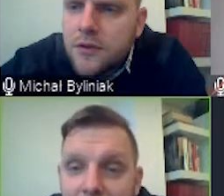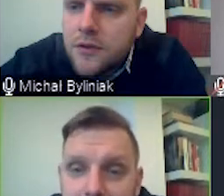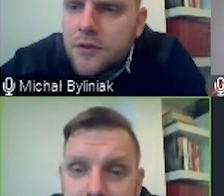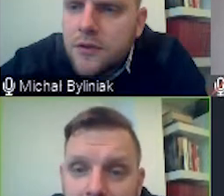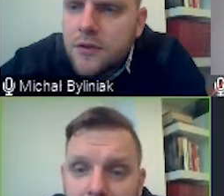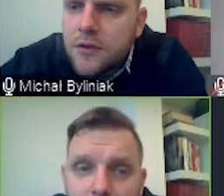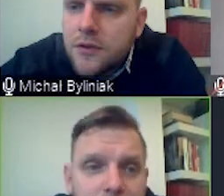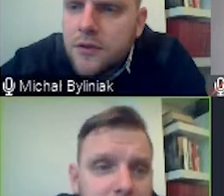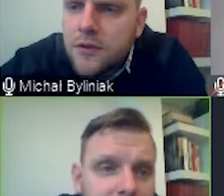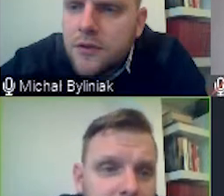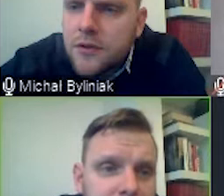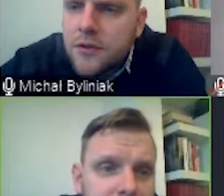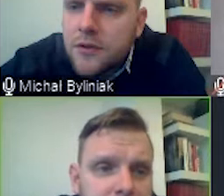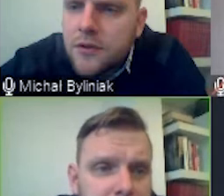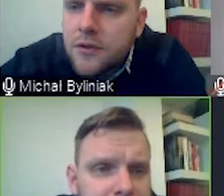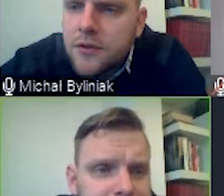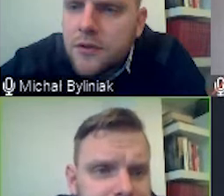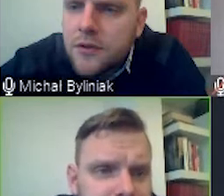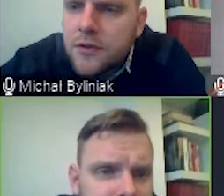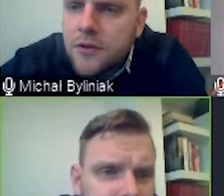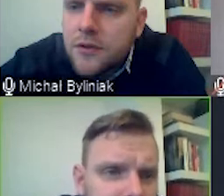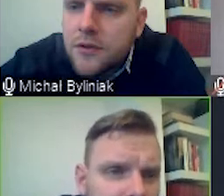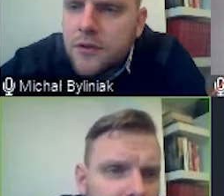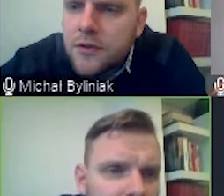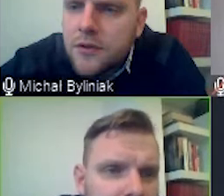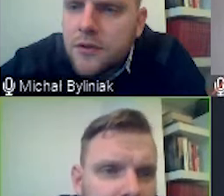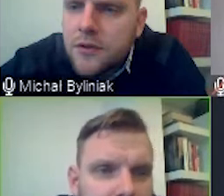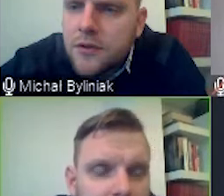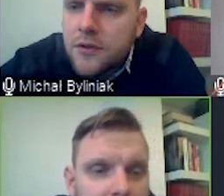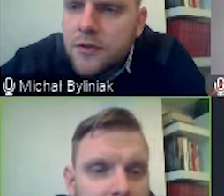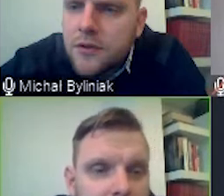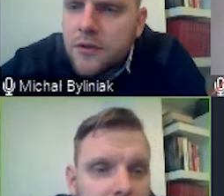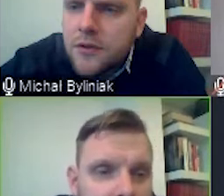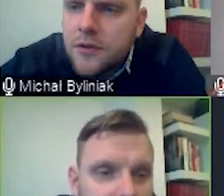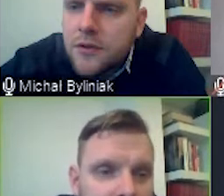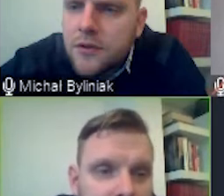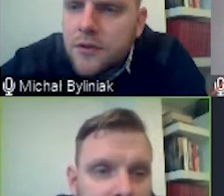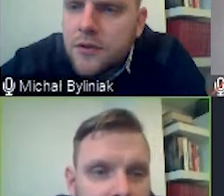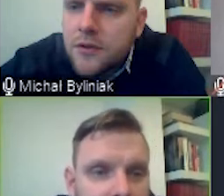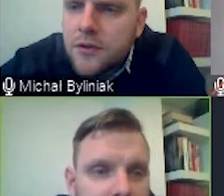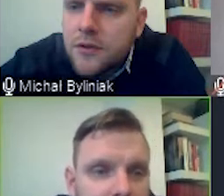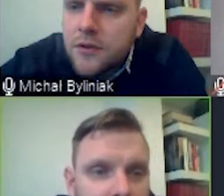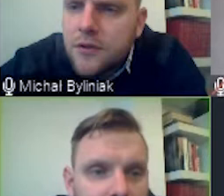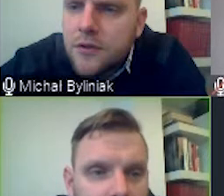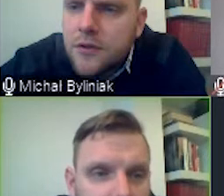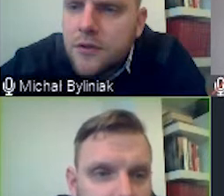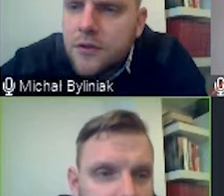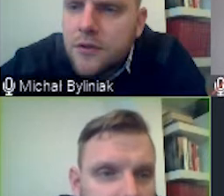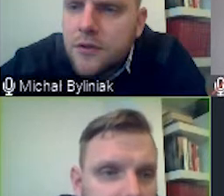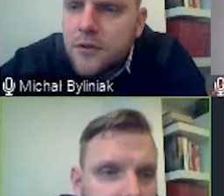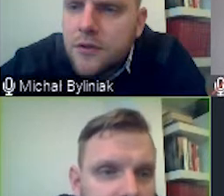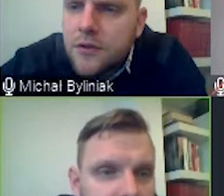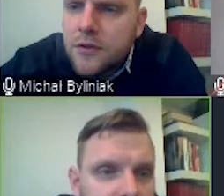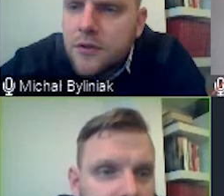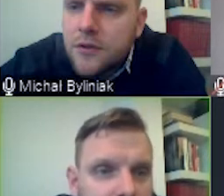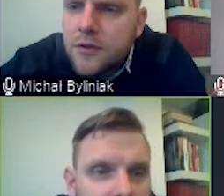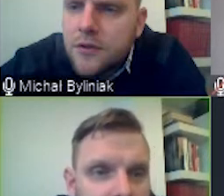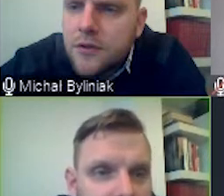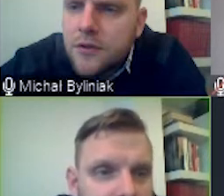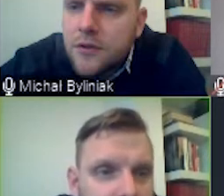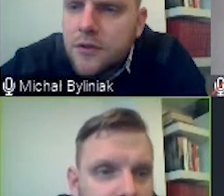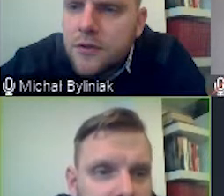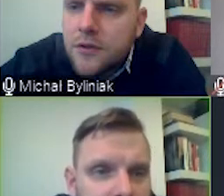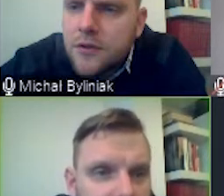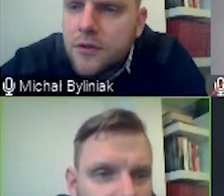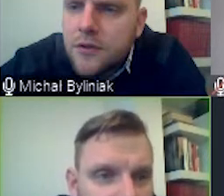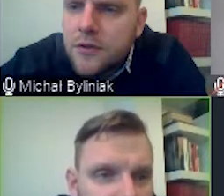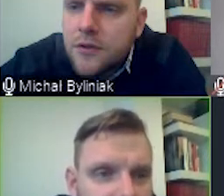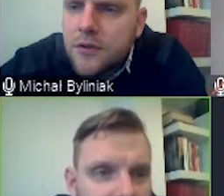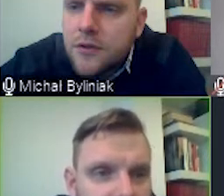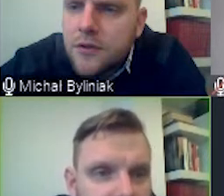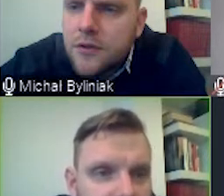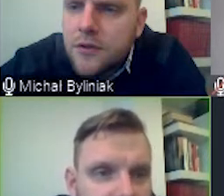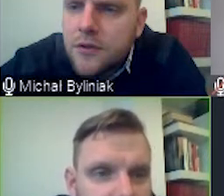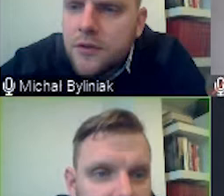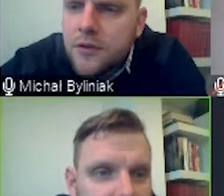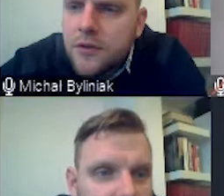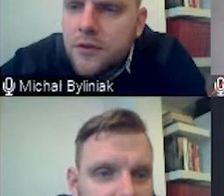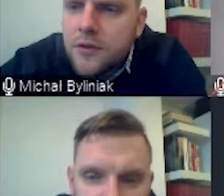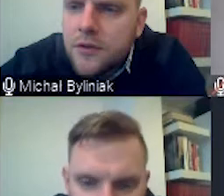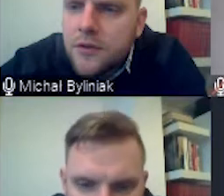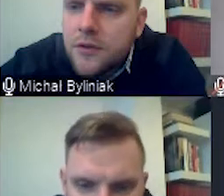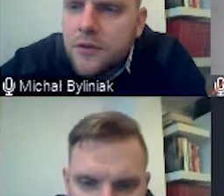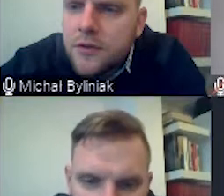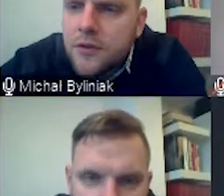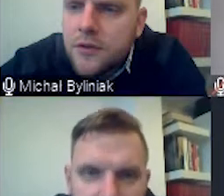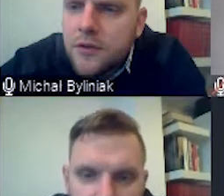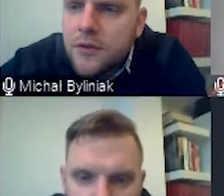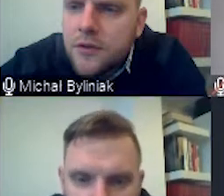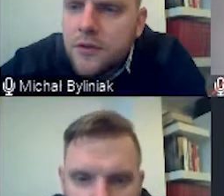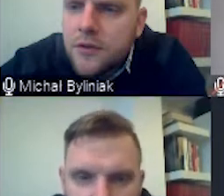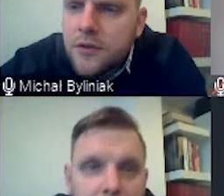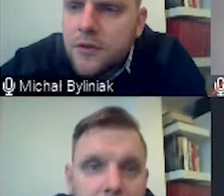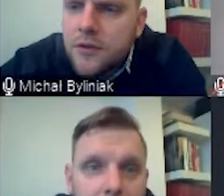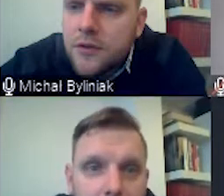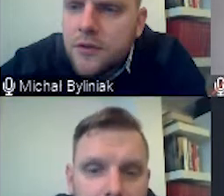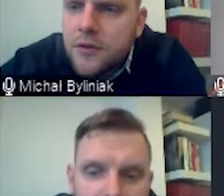Ruszamy z wytycznymi. Ja tylko podejrzę, które z okien nas w tej chwili interesuje.